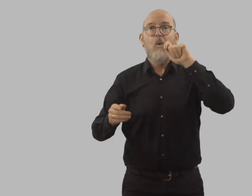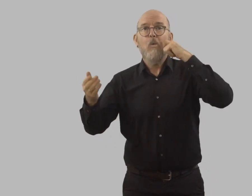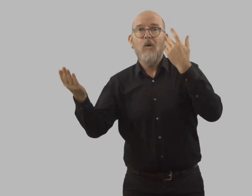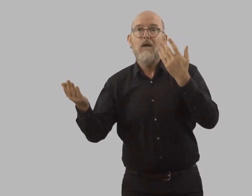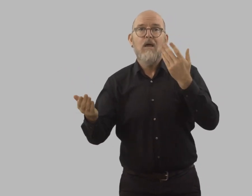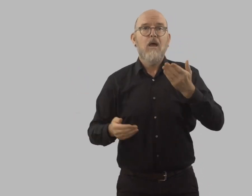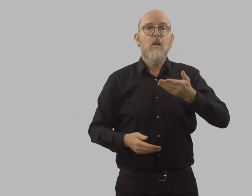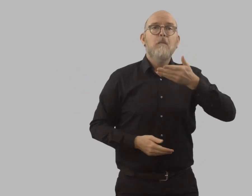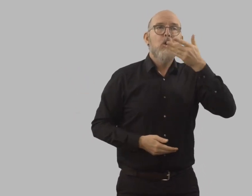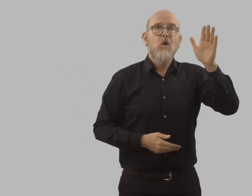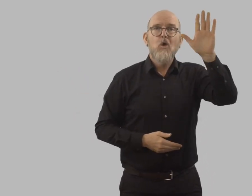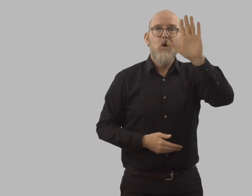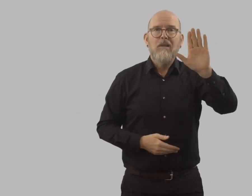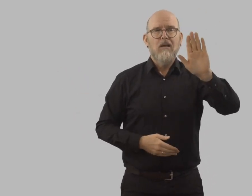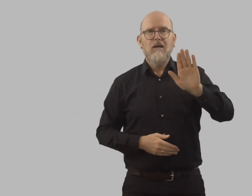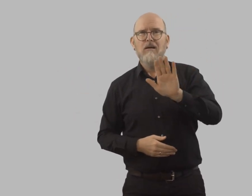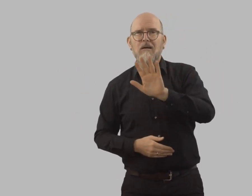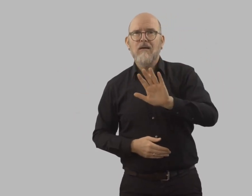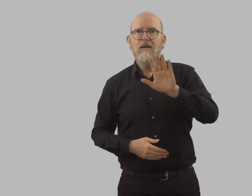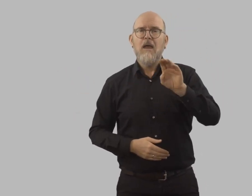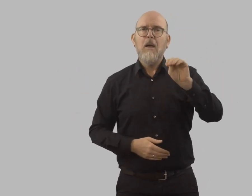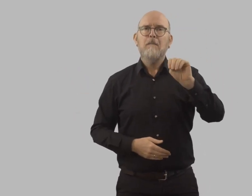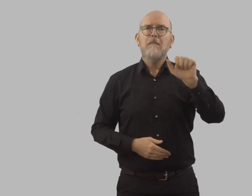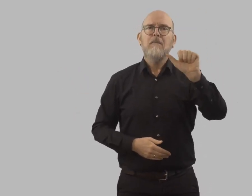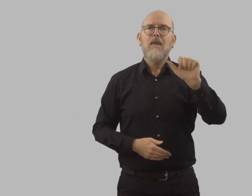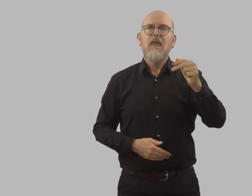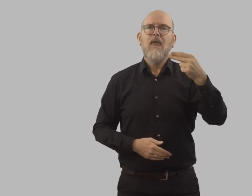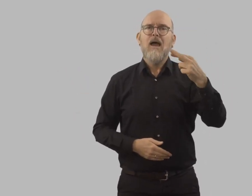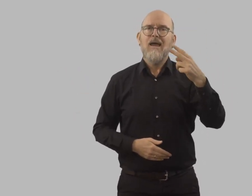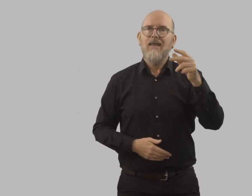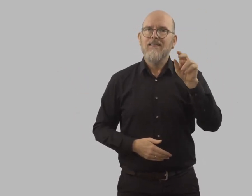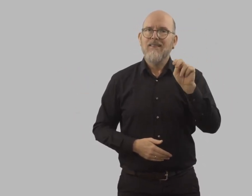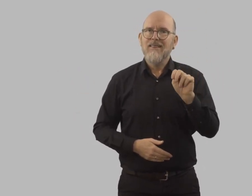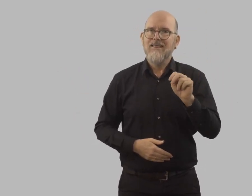aus Ungarn, Böhmen und Mähren.